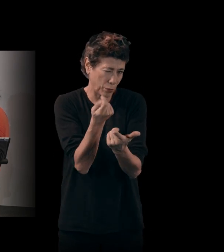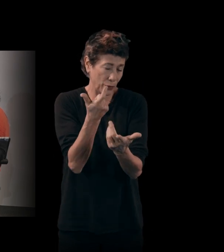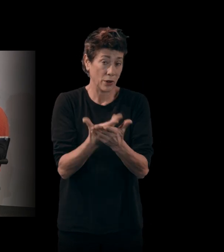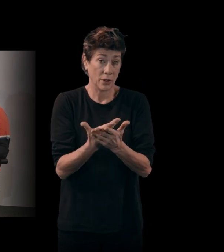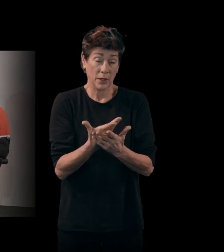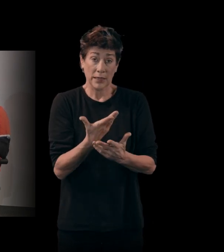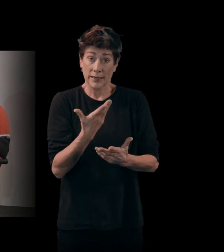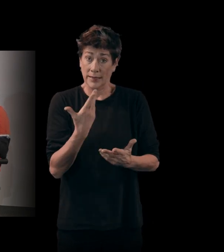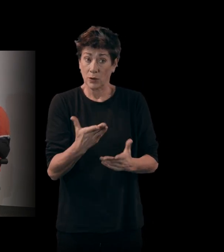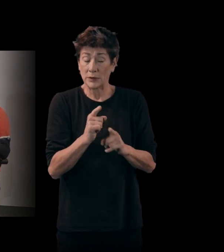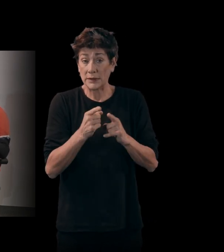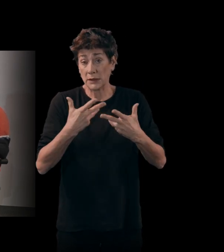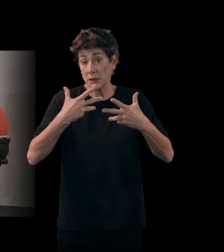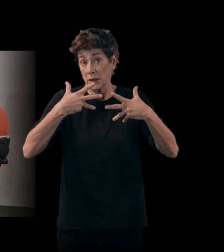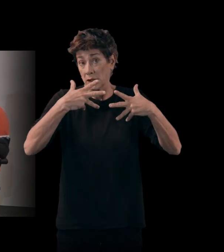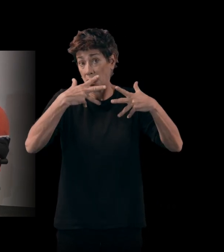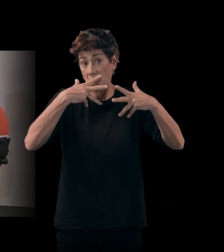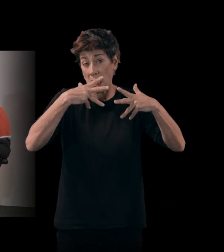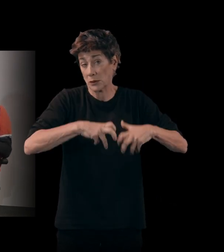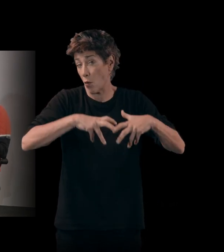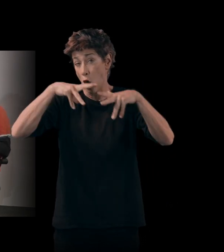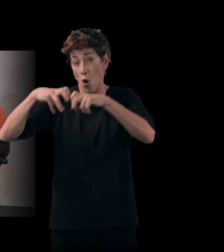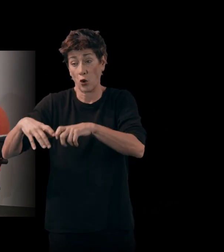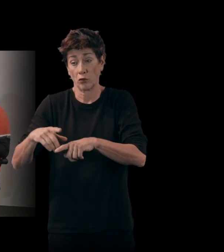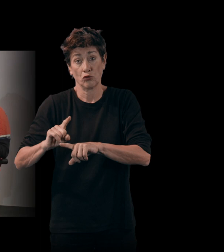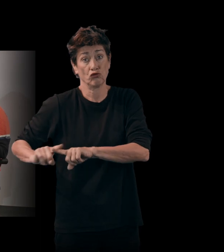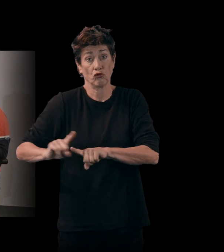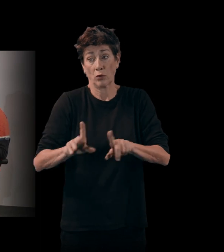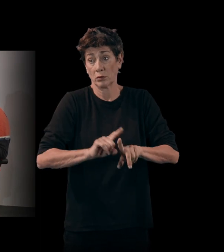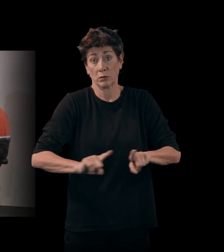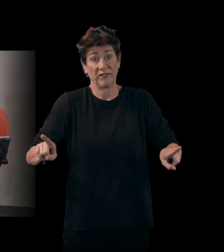Pour moi, l’idée était d’explorer deux choses très différentes qui sont reliées.